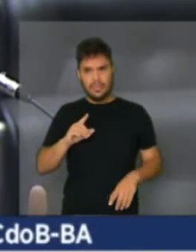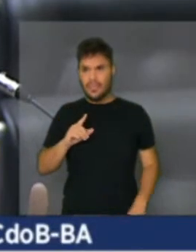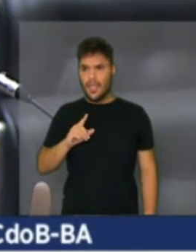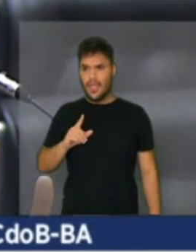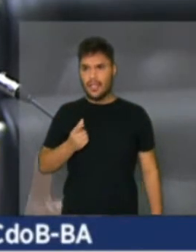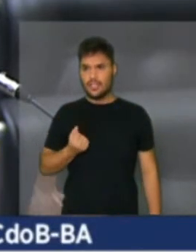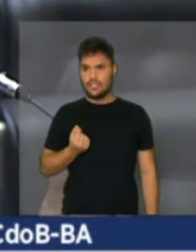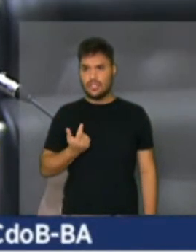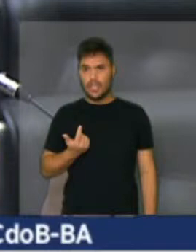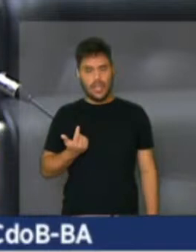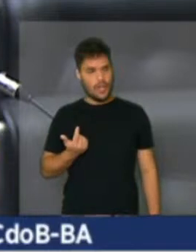FORA SEM PAGAR TRIBUTOS COM ALTÍSSIMOS RENDIMENTOS... SEM